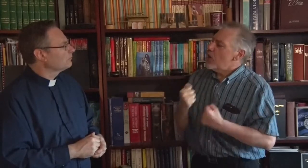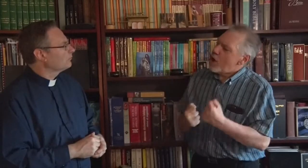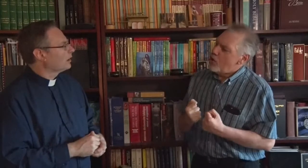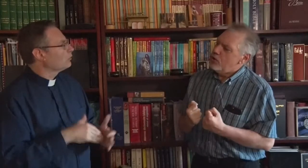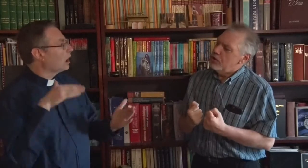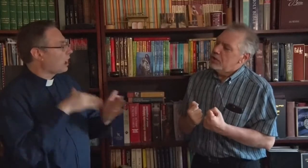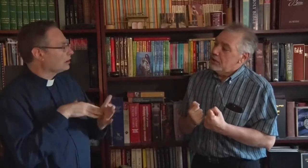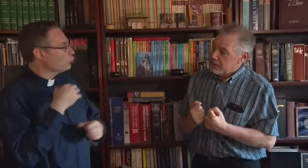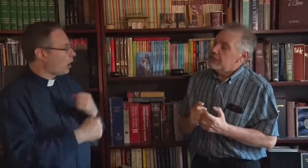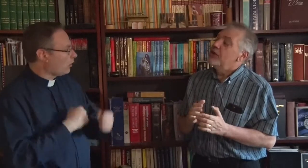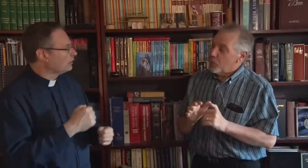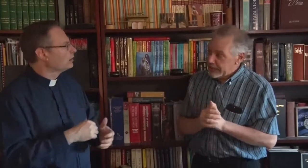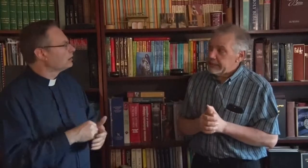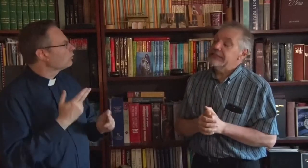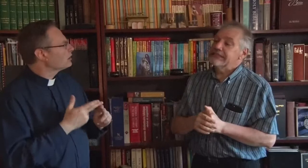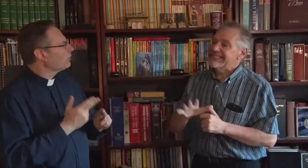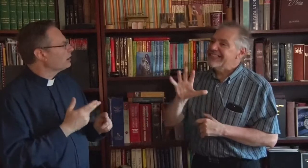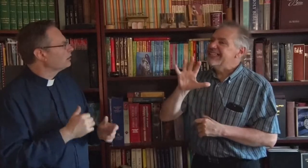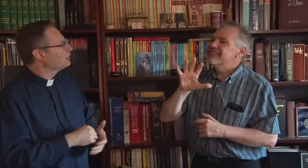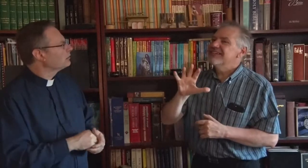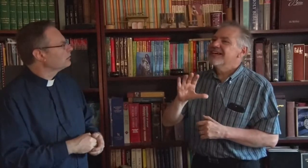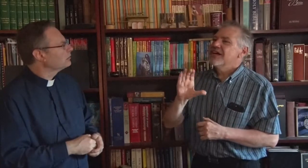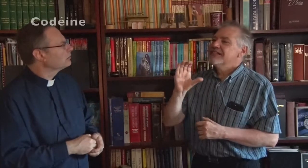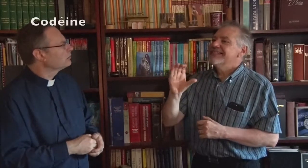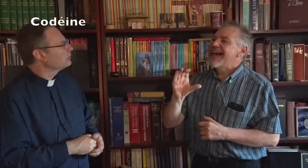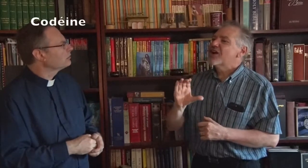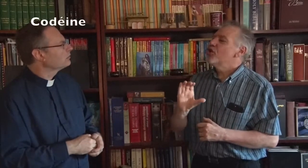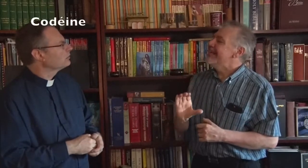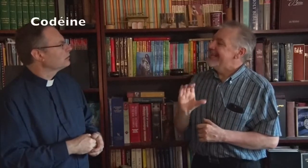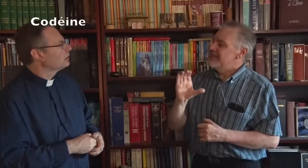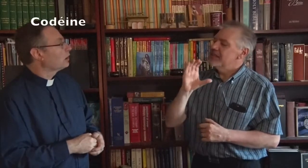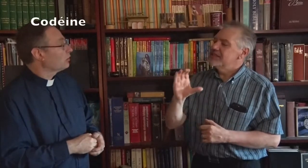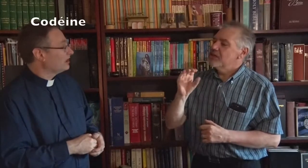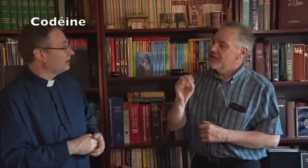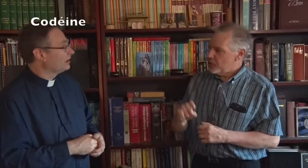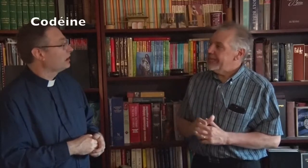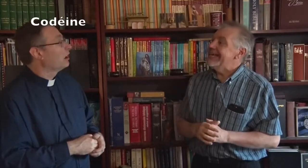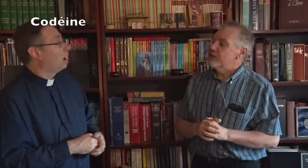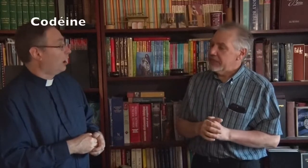Anti-douleur? Oui. Comment cela s’appelle? C’est de la codéine. Oui